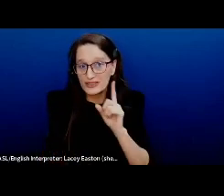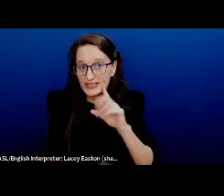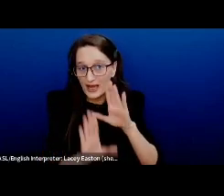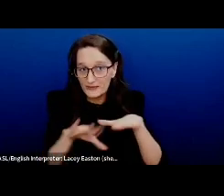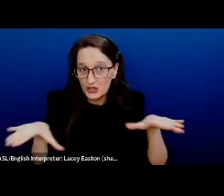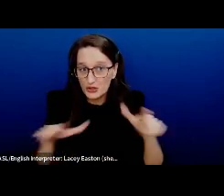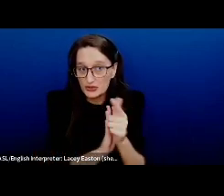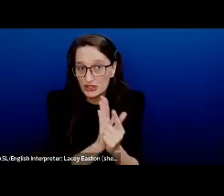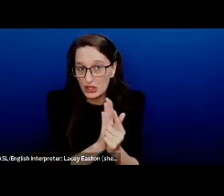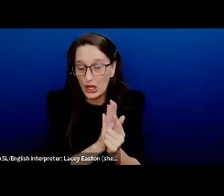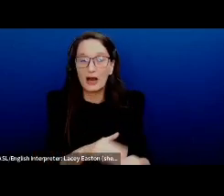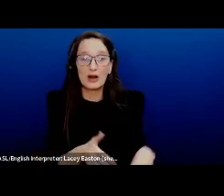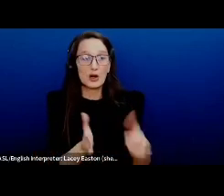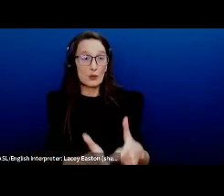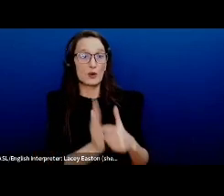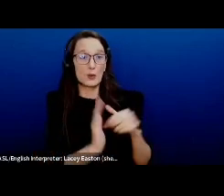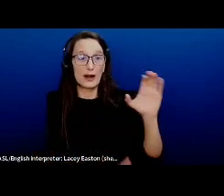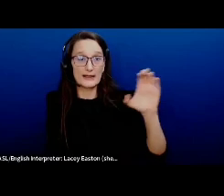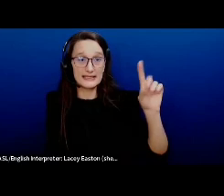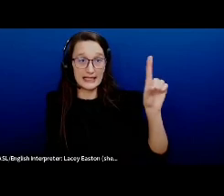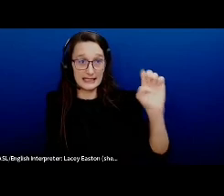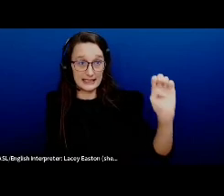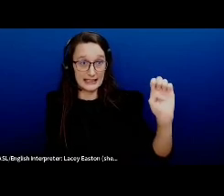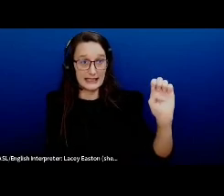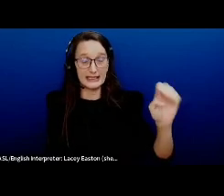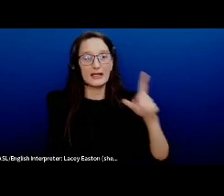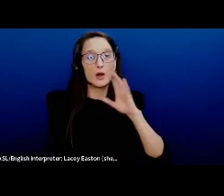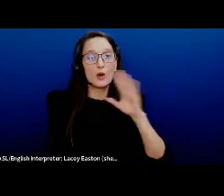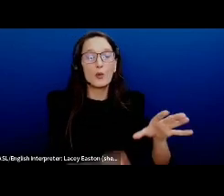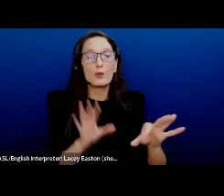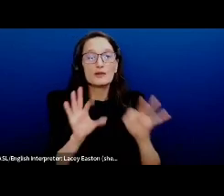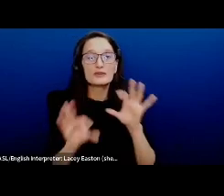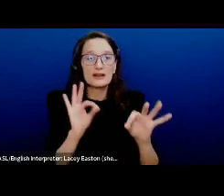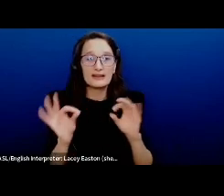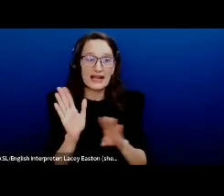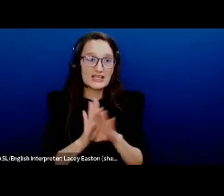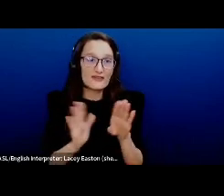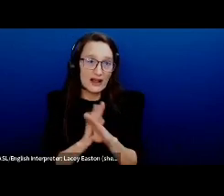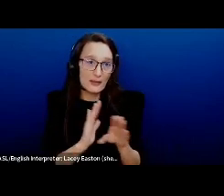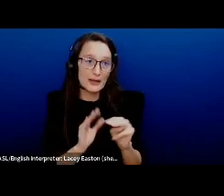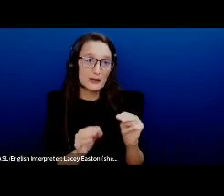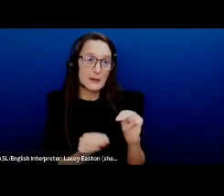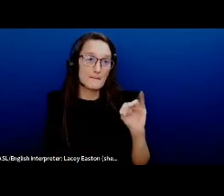Educación de California seleccione hitos del desarrollo de las normas estandarizadas existentes y desarrolle